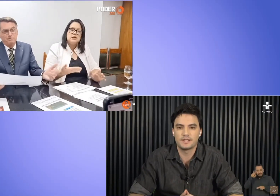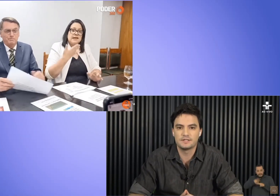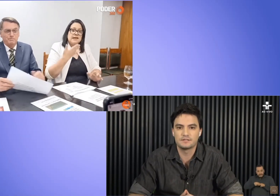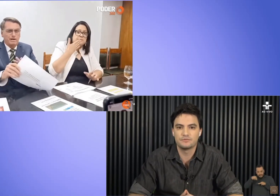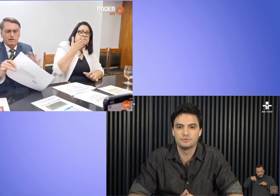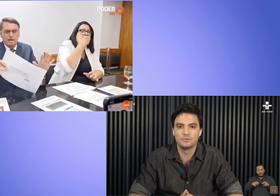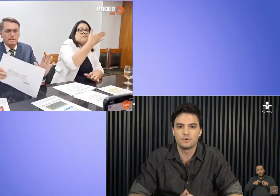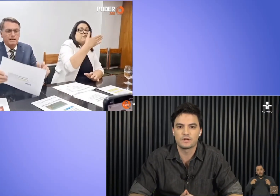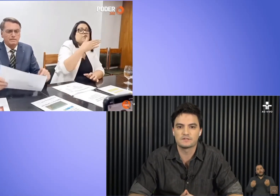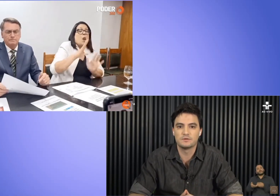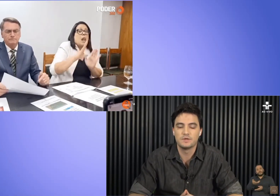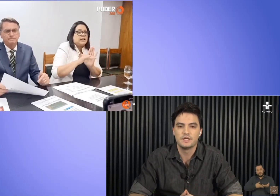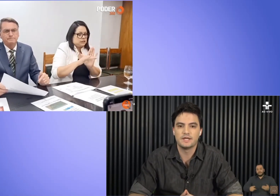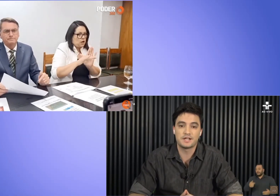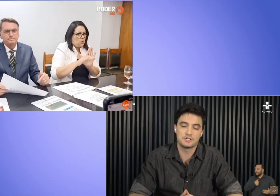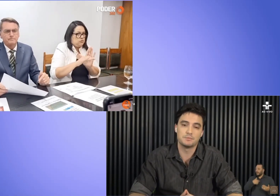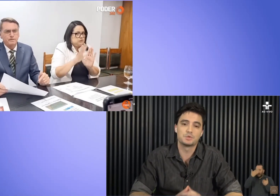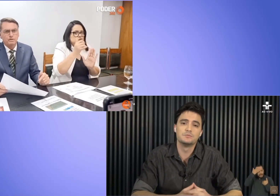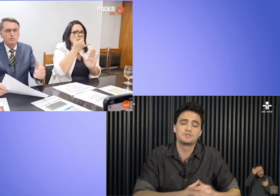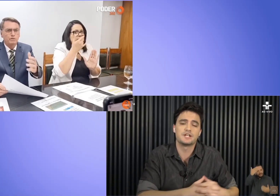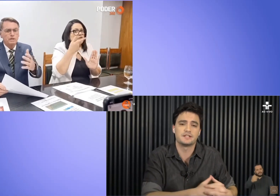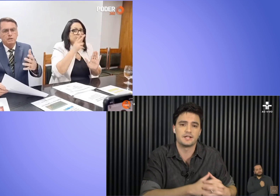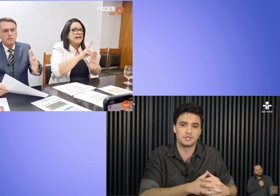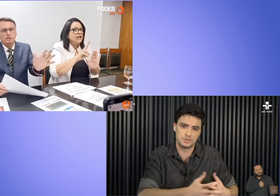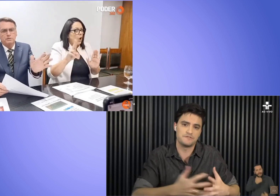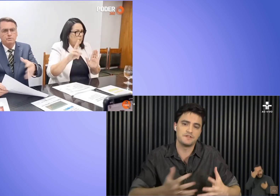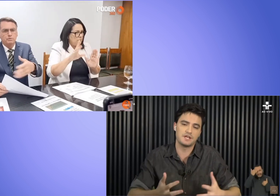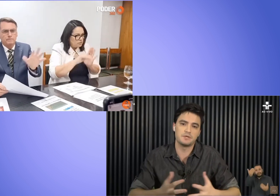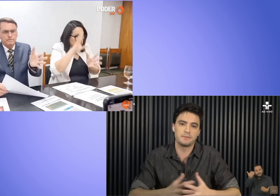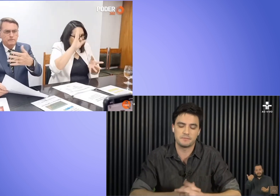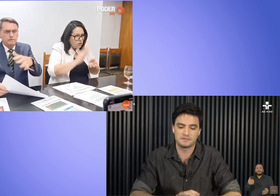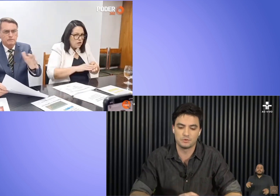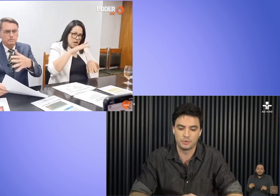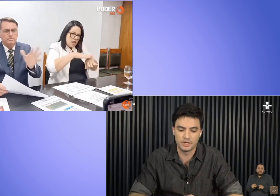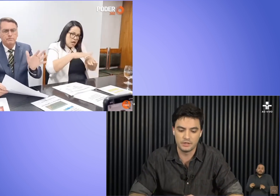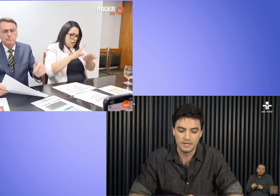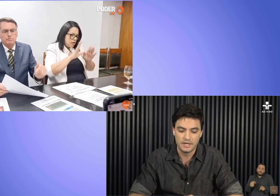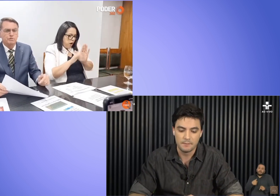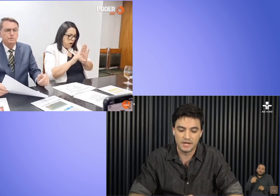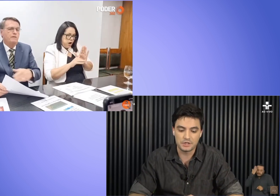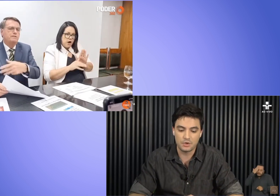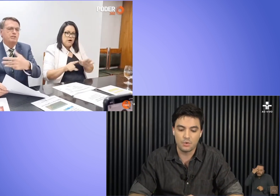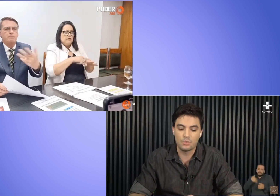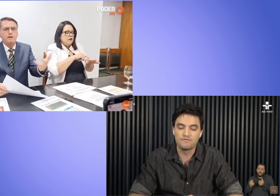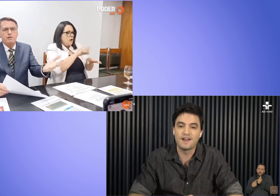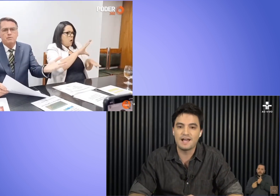sociais nesta sexta (29) para acusar o governo Bolsonaro de censurá-lo.